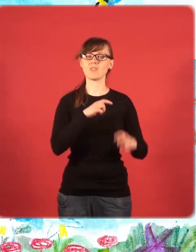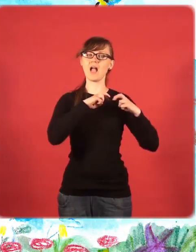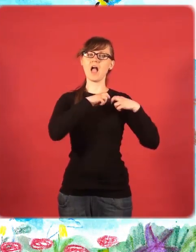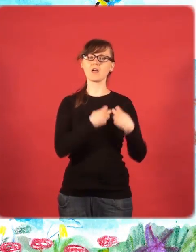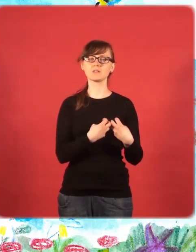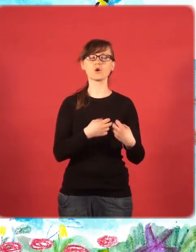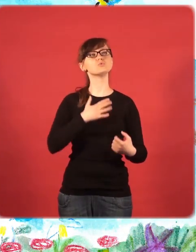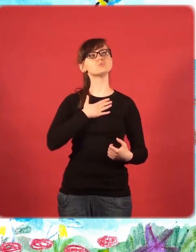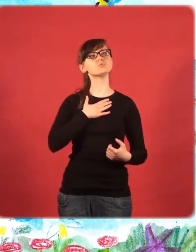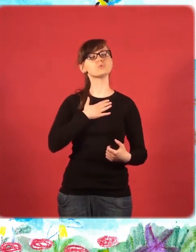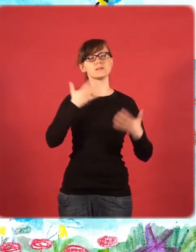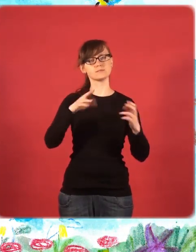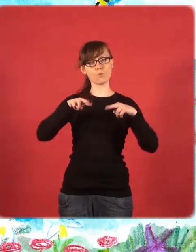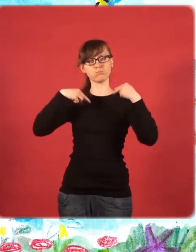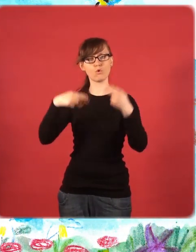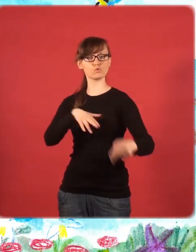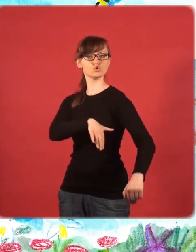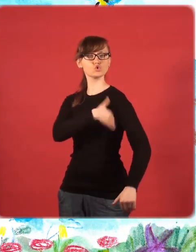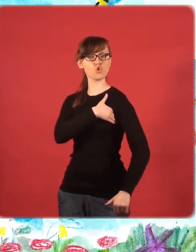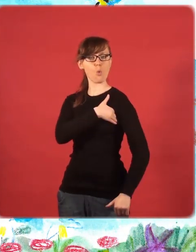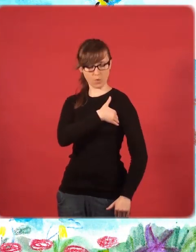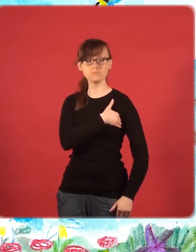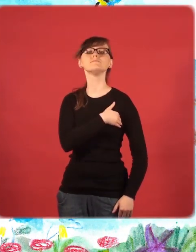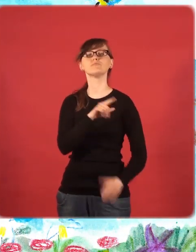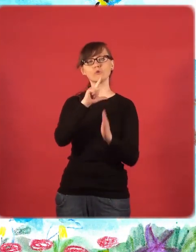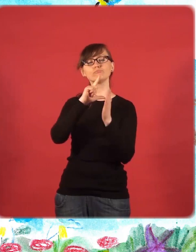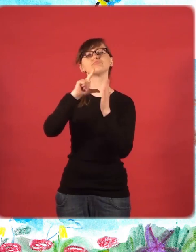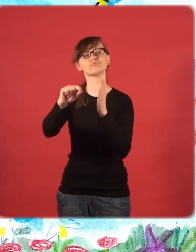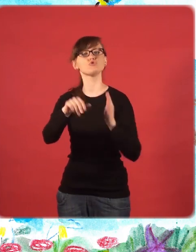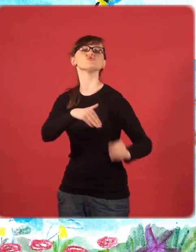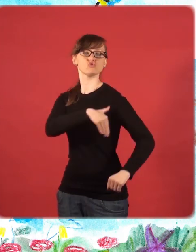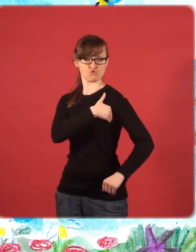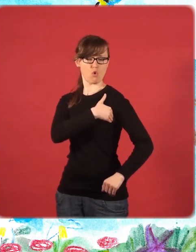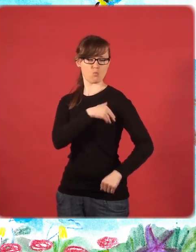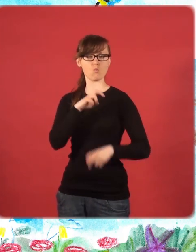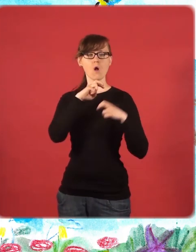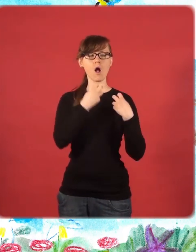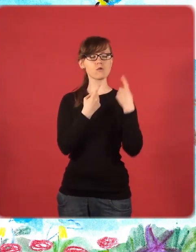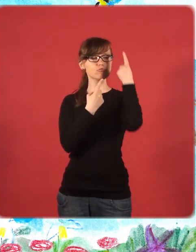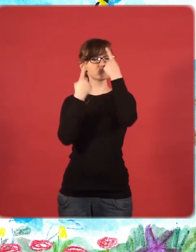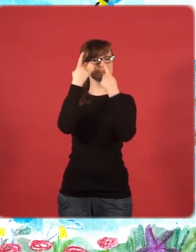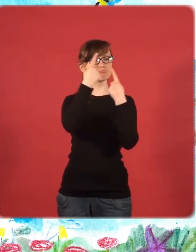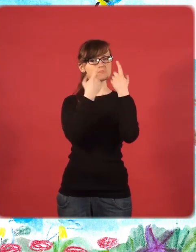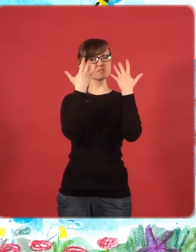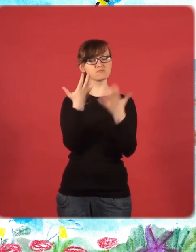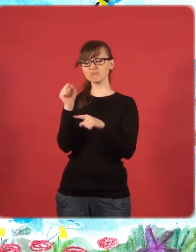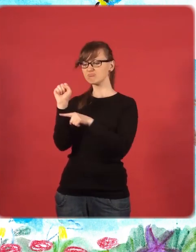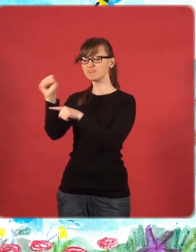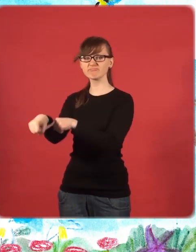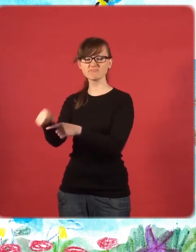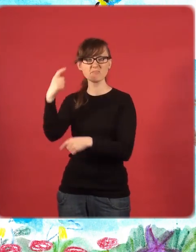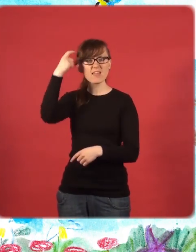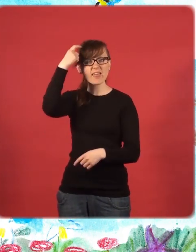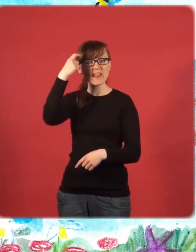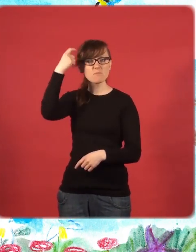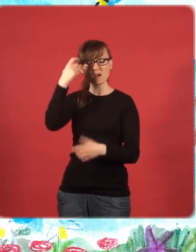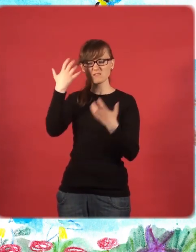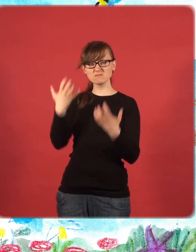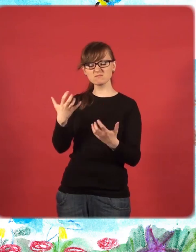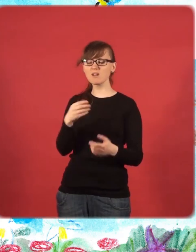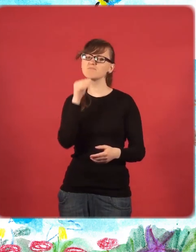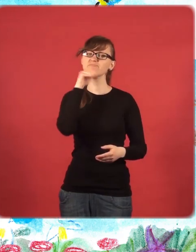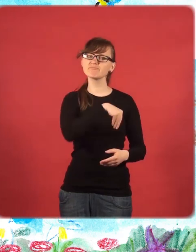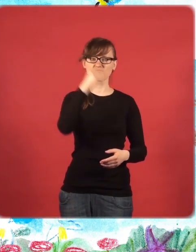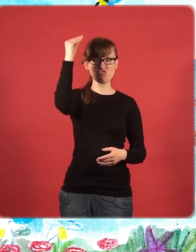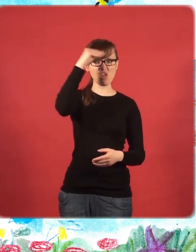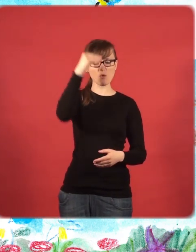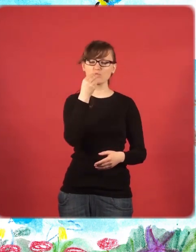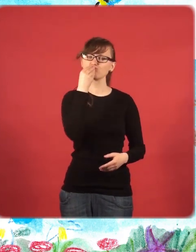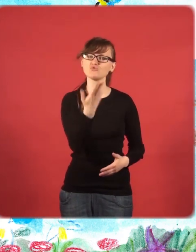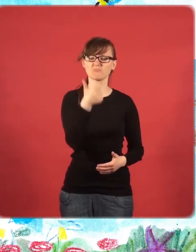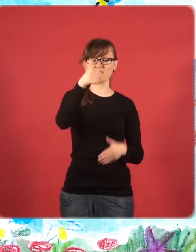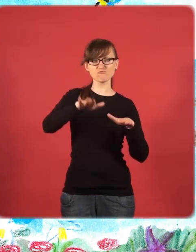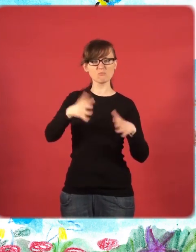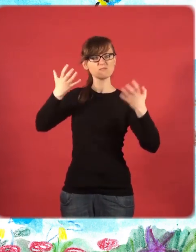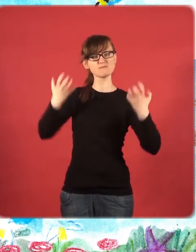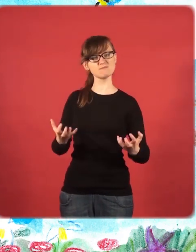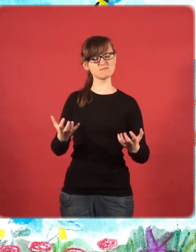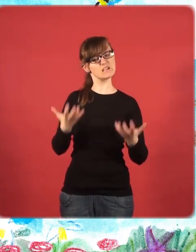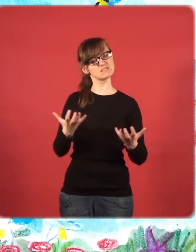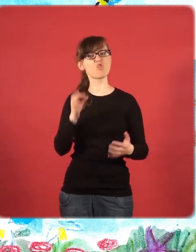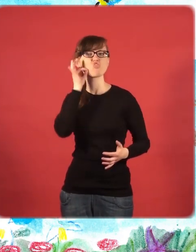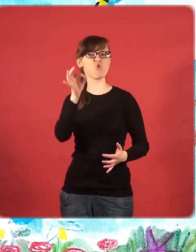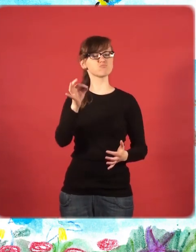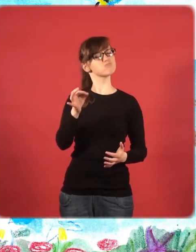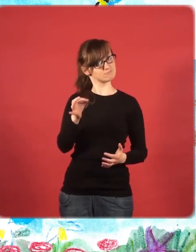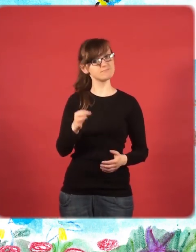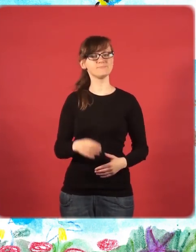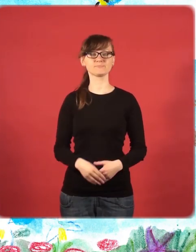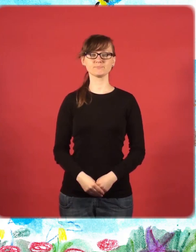Ania postanowiła wrócić do szkoły. Tak jak z całego serca kochała Dianę, tak samo z całej duszy nienawidziła Gilberta. Podjęła decyzję, że będzie z nim rywalizowała w nauce.